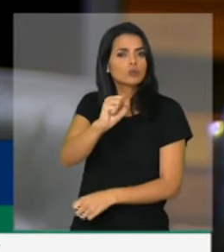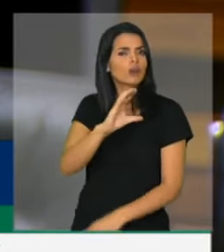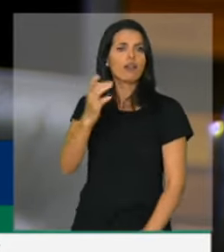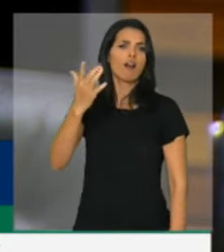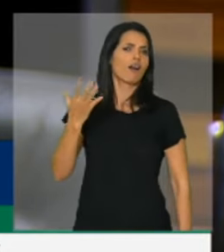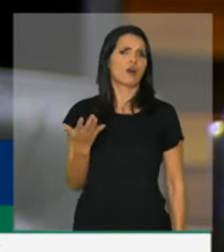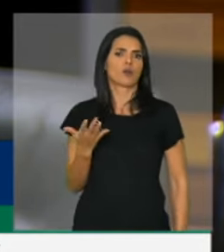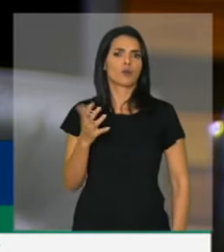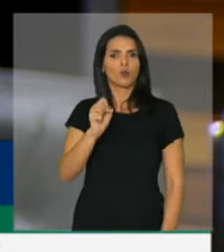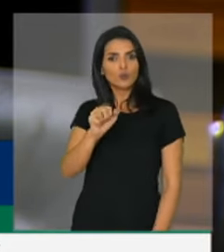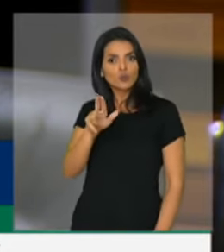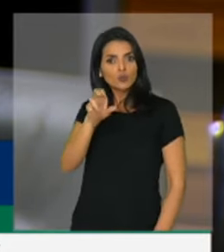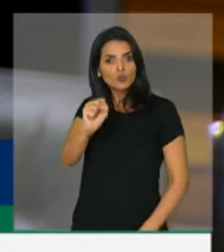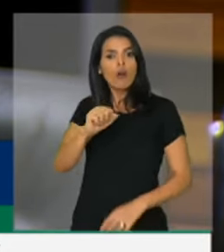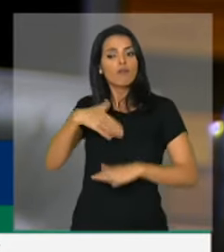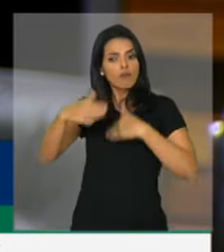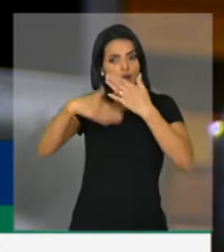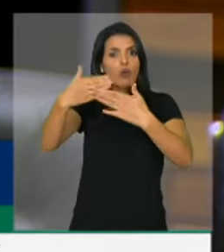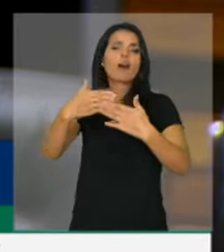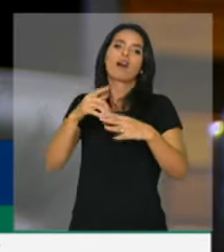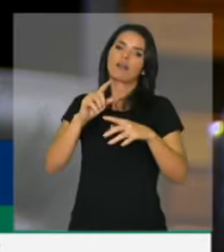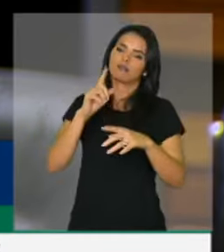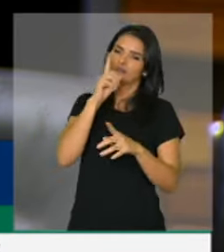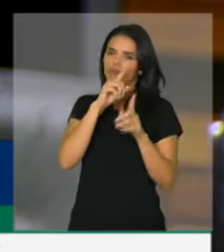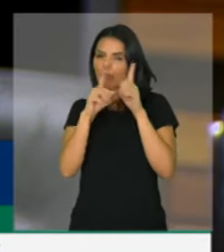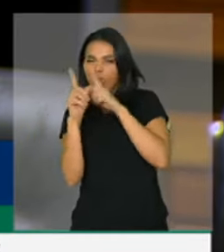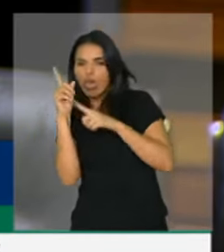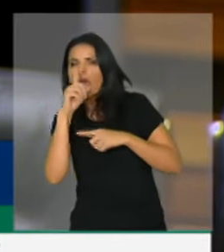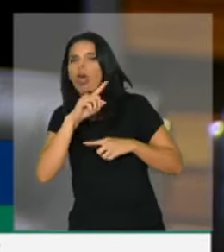PESARES. AGORA, VIU, DEPUTADO LUIZINHO, NÓS DARMOS A POSSIBILIDADE-- [SOA A CAMPAINHA]. DO SETOR, DA